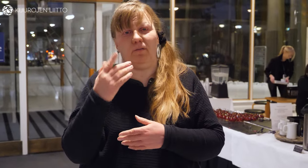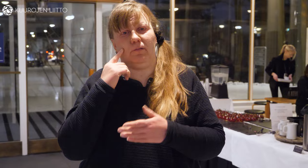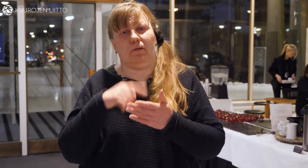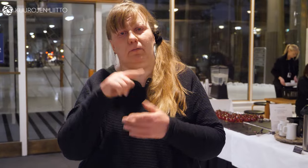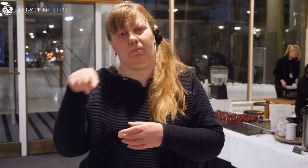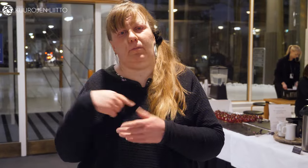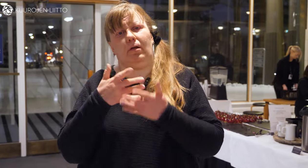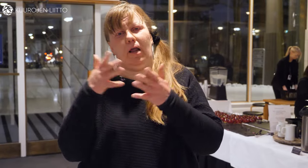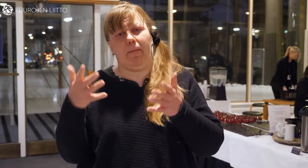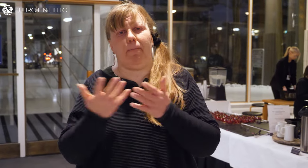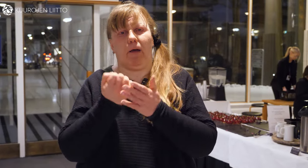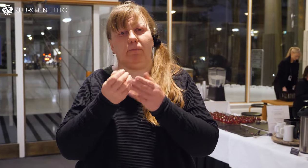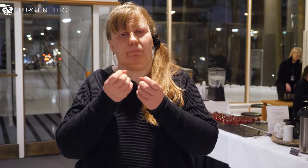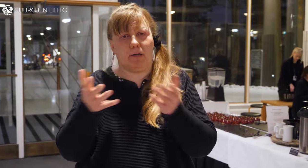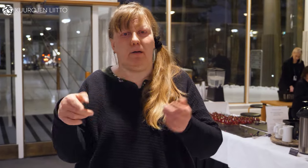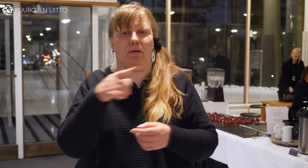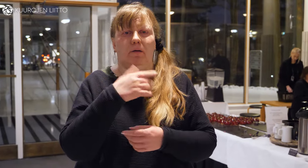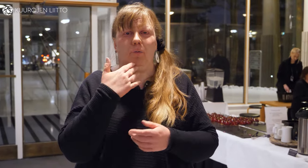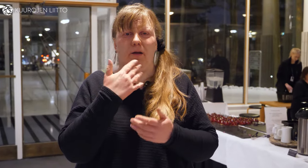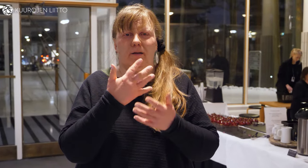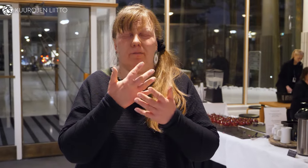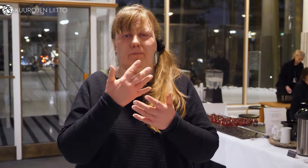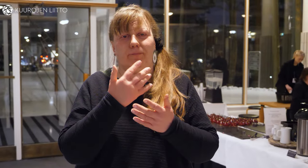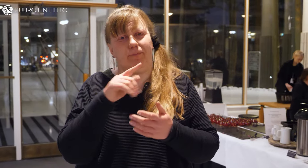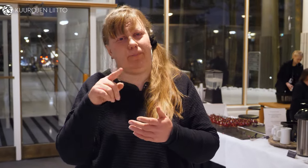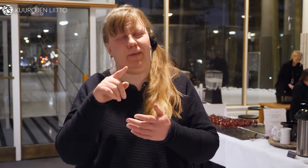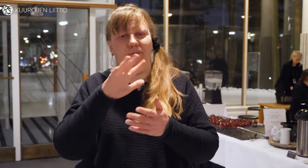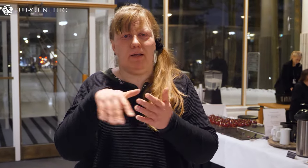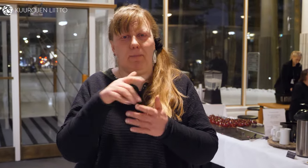koska sen myötä pystymme tarjoamaan laaja-alaisempaa opetusta -